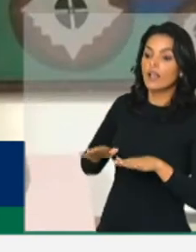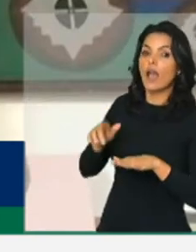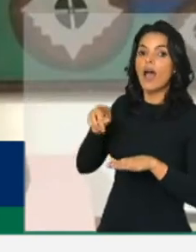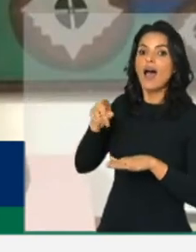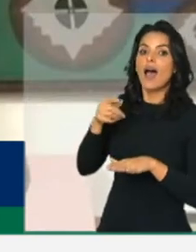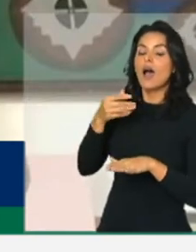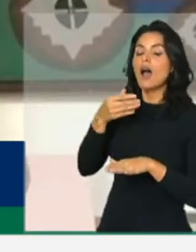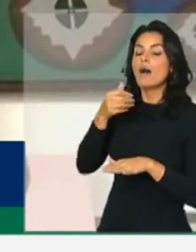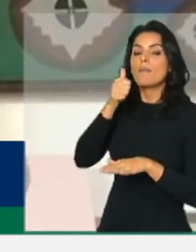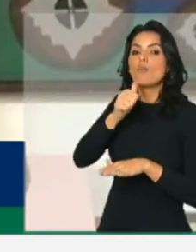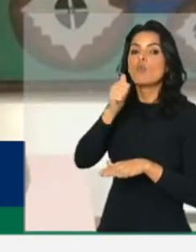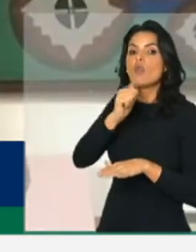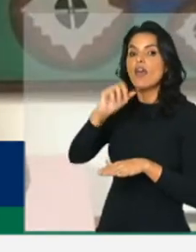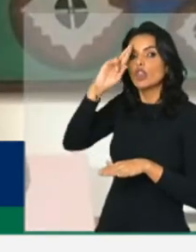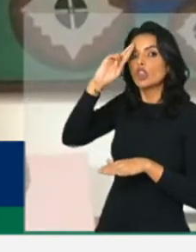CRIANÇA FALECIDA ATÉ HOJE NÃO SABEMOS O QUE...